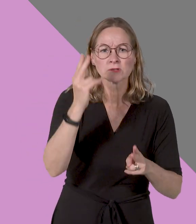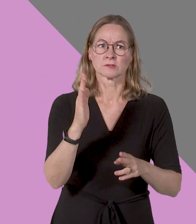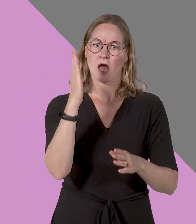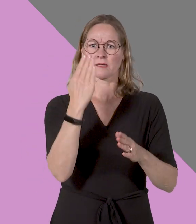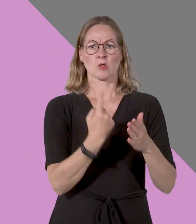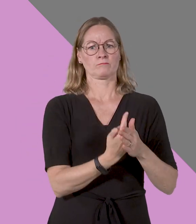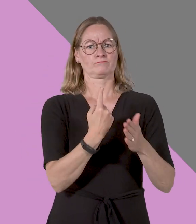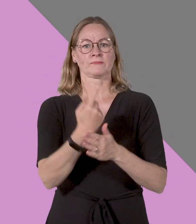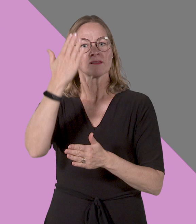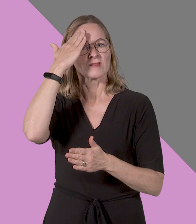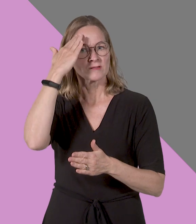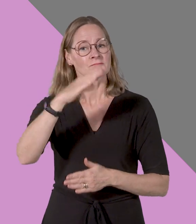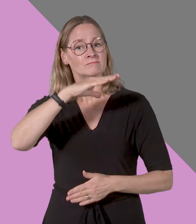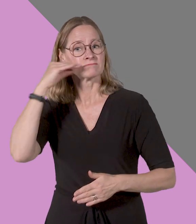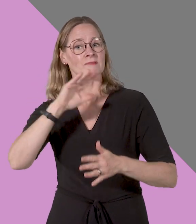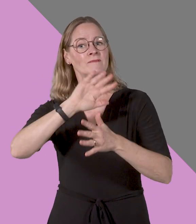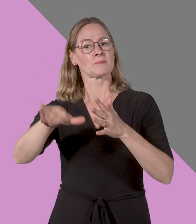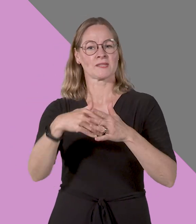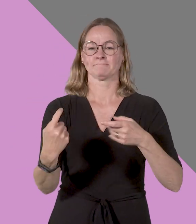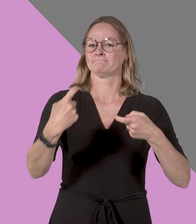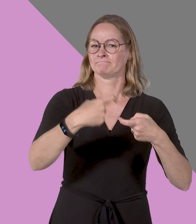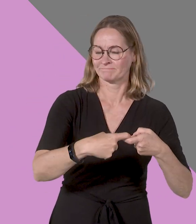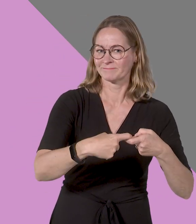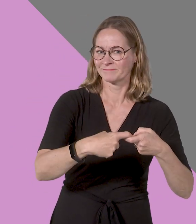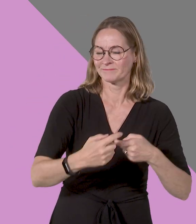että ajankohtaista tietoa suomenruotsalaisesta viittomakielestä.